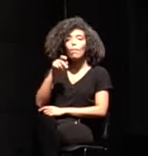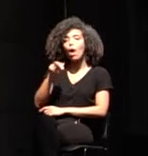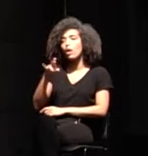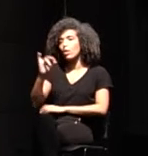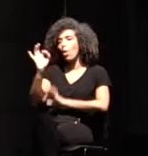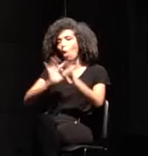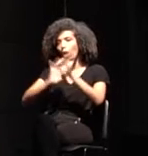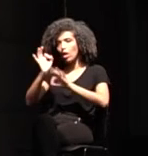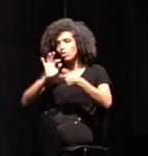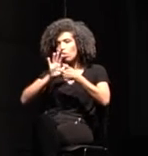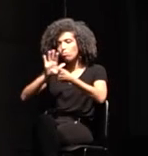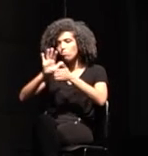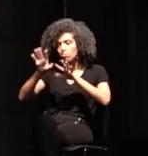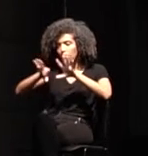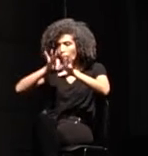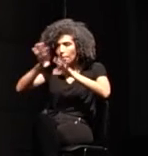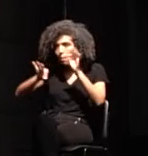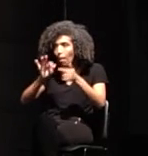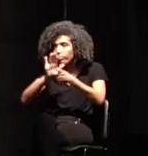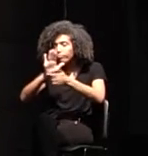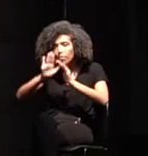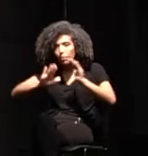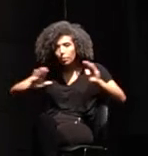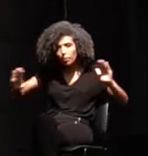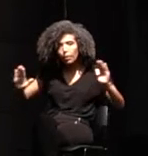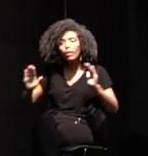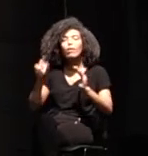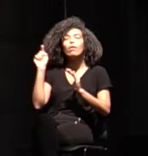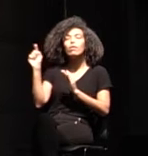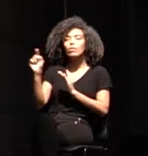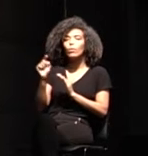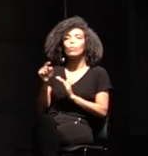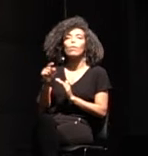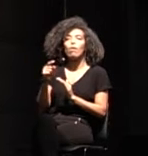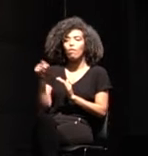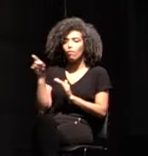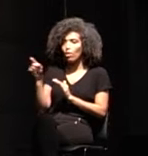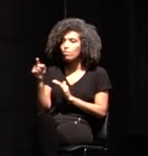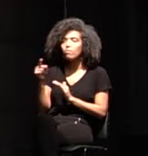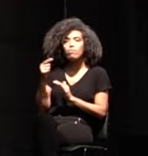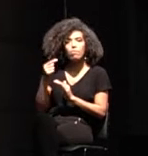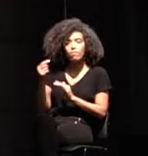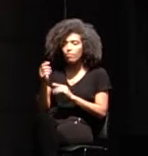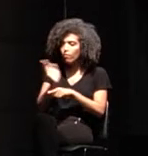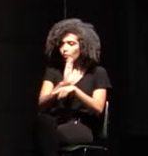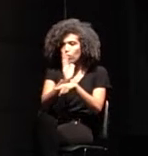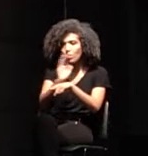e obviamente Pasolini foi um colaborador muito próximo em diversos filmes de Mangini.